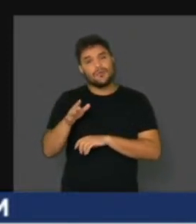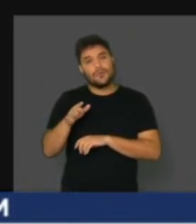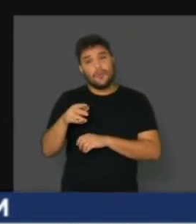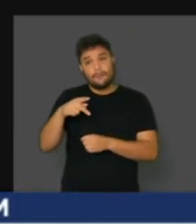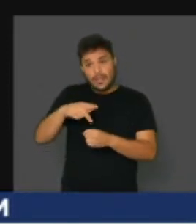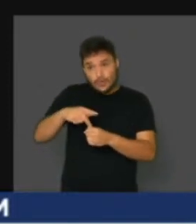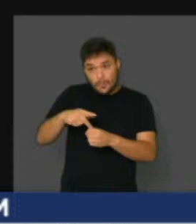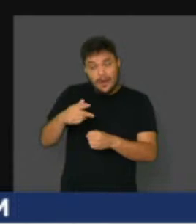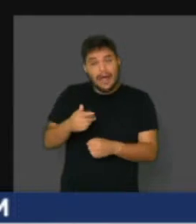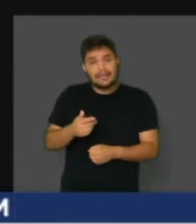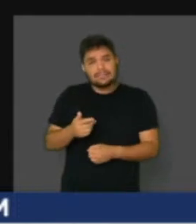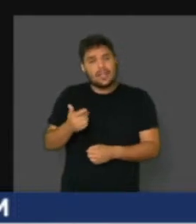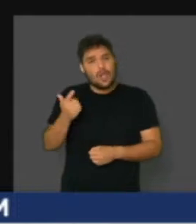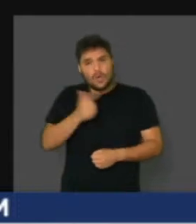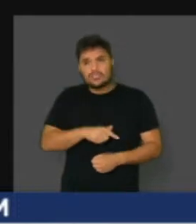RECUPEROU... 5,3 BILHÕES JOSÉDIRCEU ESTÁ ENDO